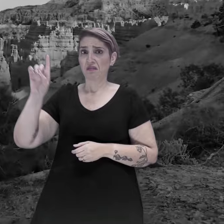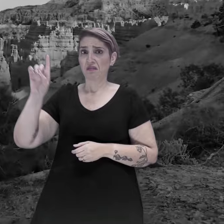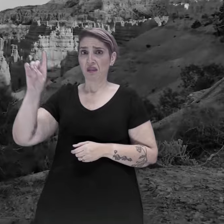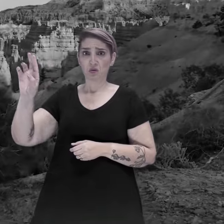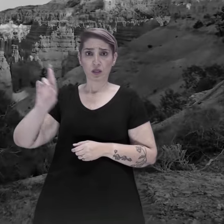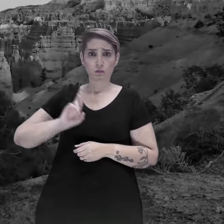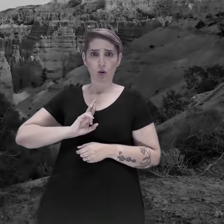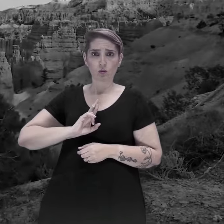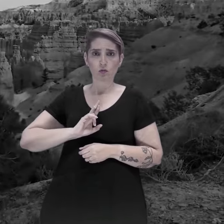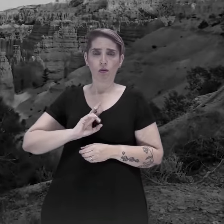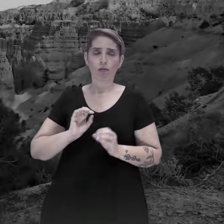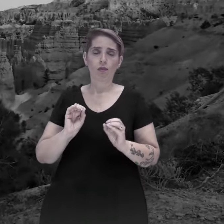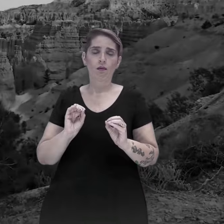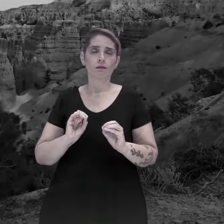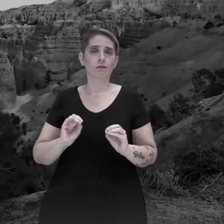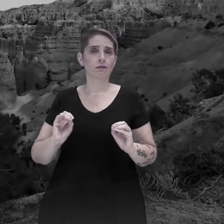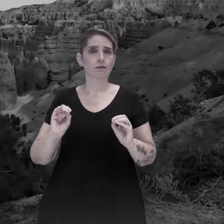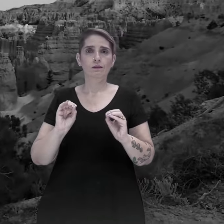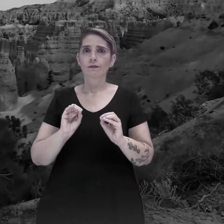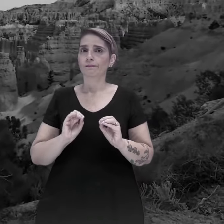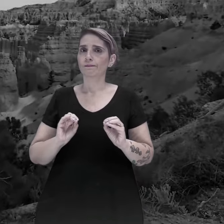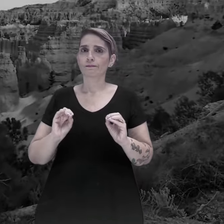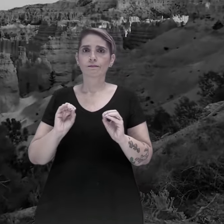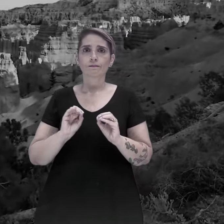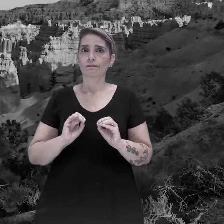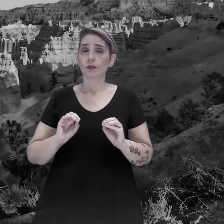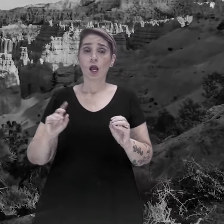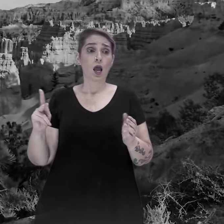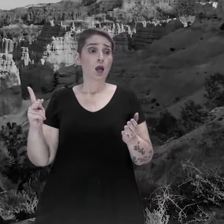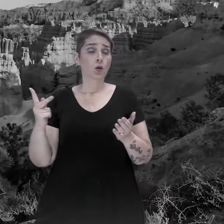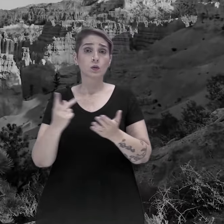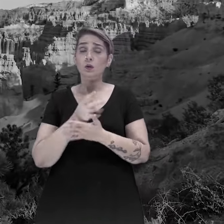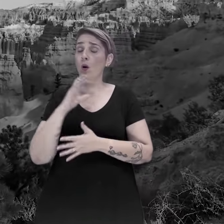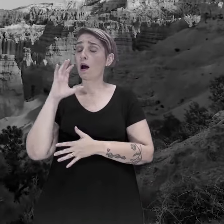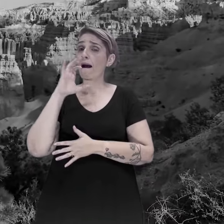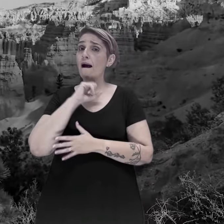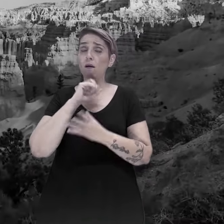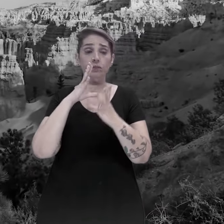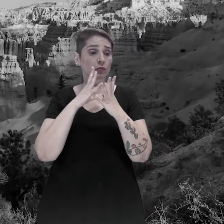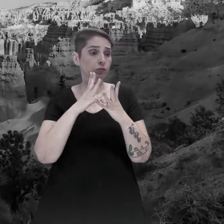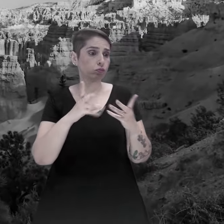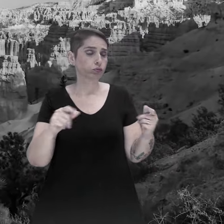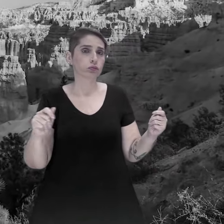Mas Deus não respondeu e, como uma poderosa tempestade, passou.